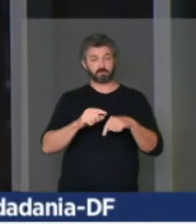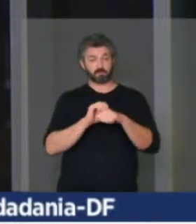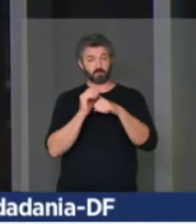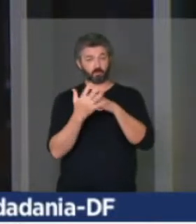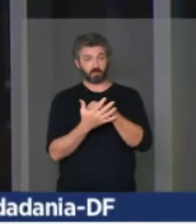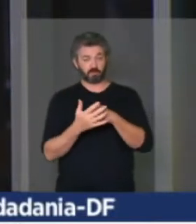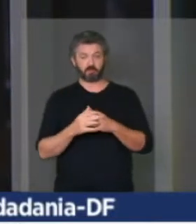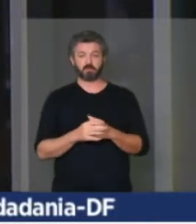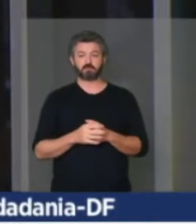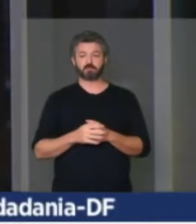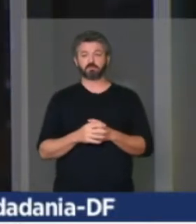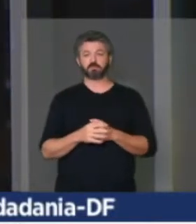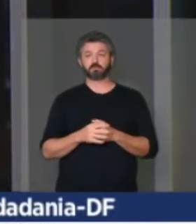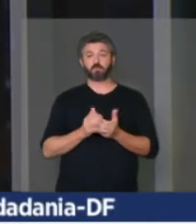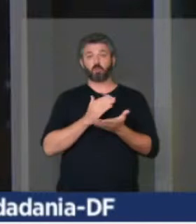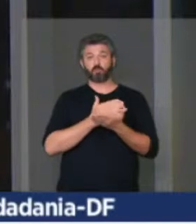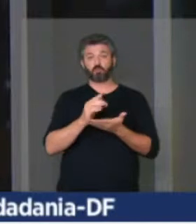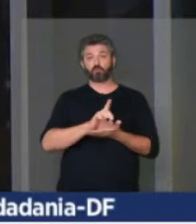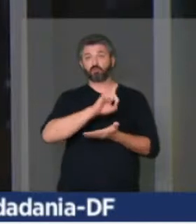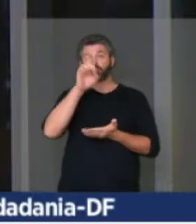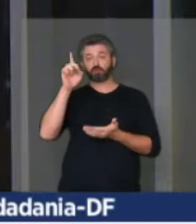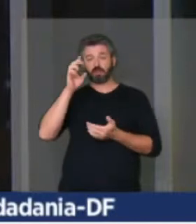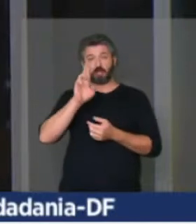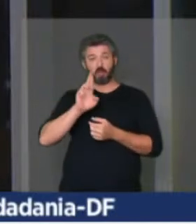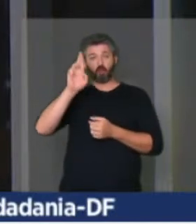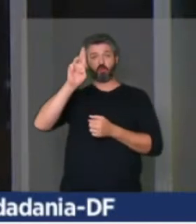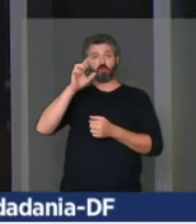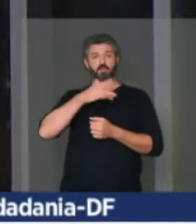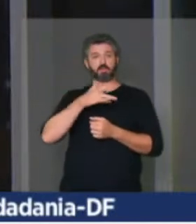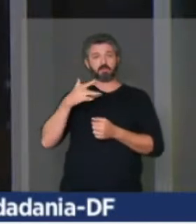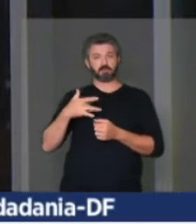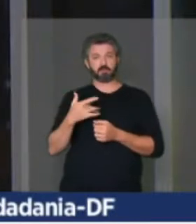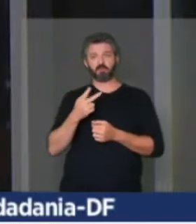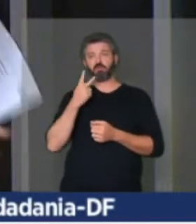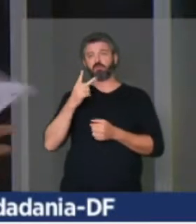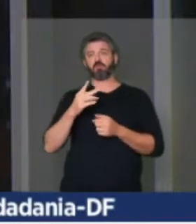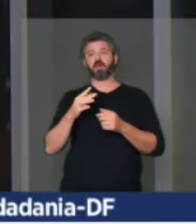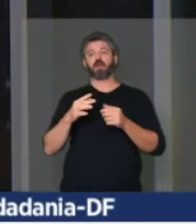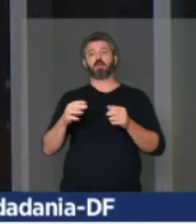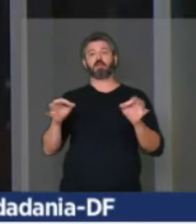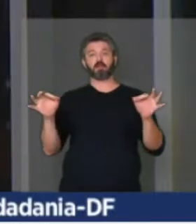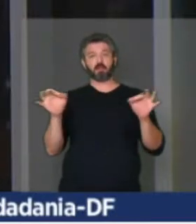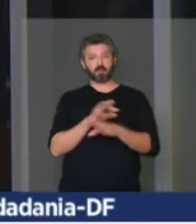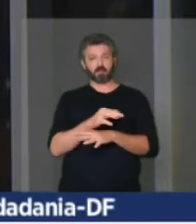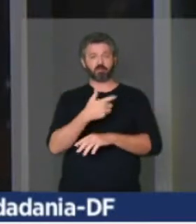IMUNIZAÇÃO; A RECUSA DA EMPREGADA GESTANTE QUE SE SUBMETER AO PROGRAMA NACIONAL